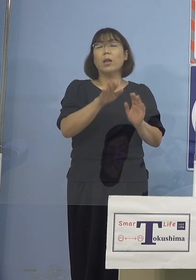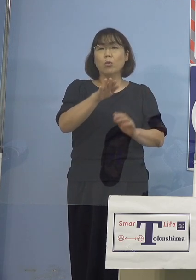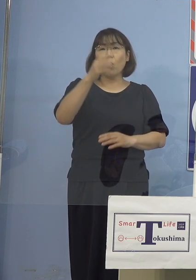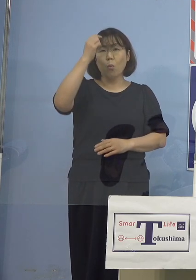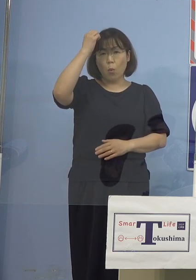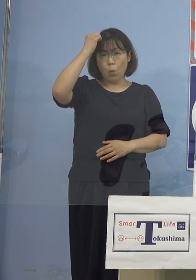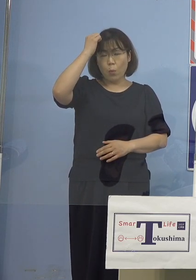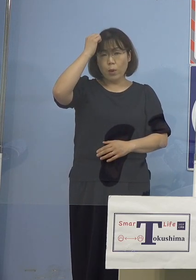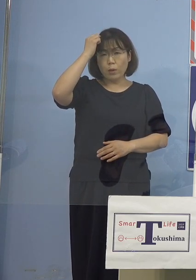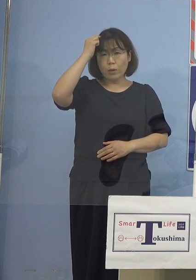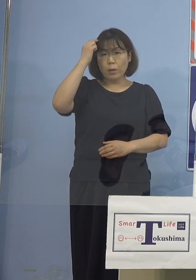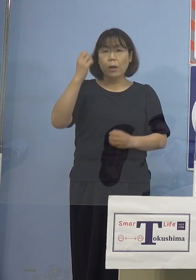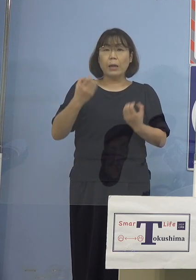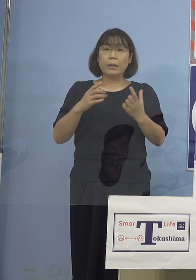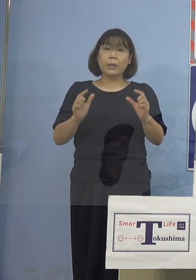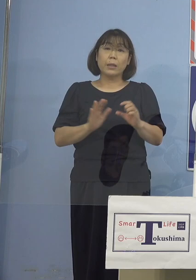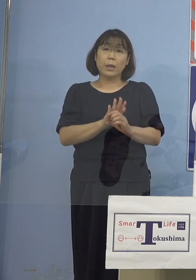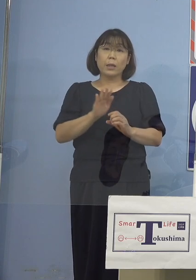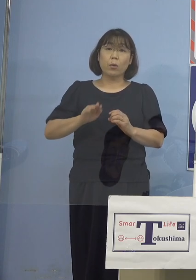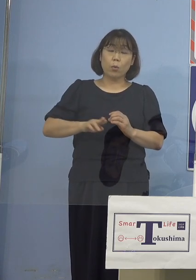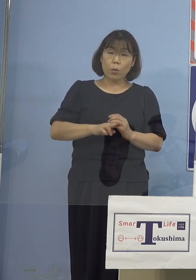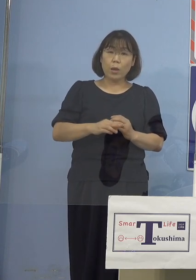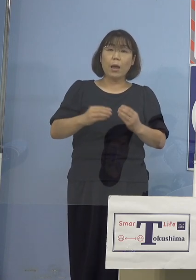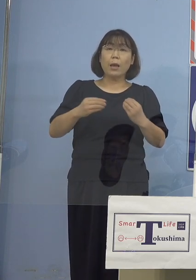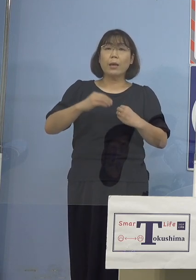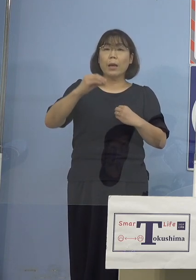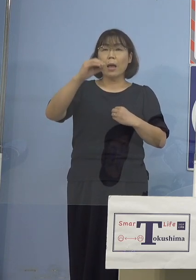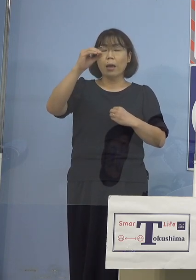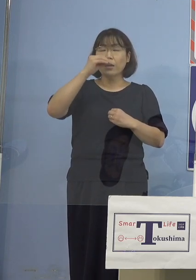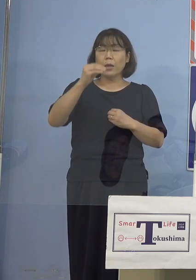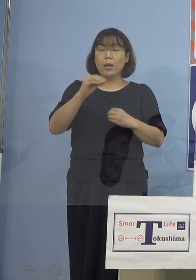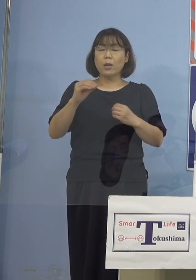新型コロナウイルス感染症これが下火になる一方で